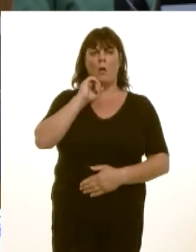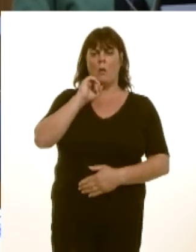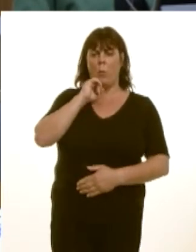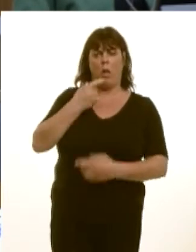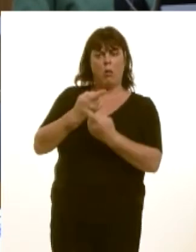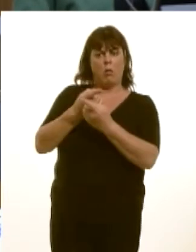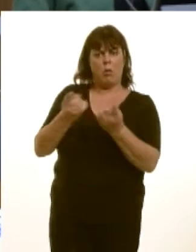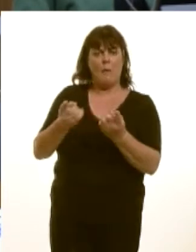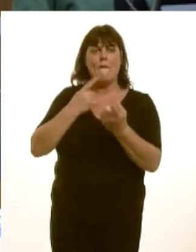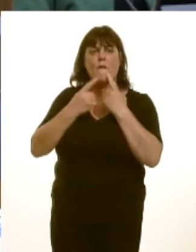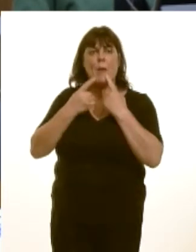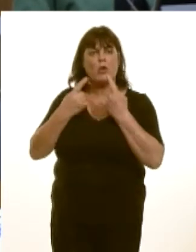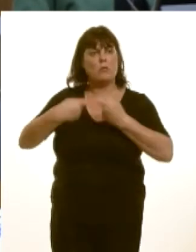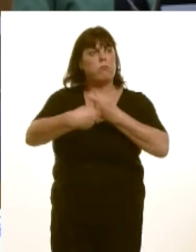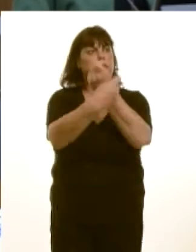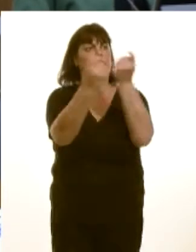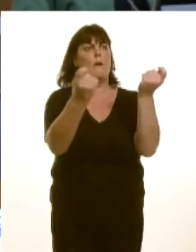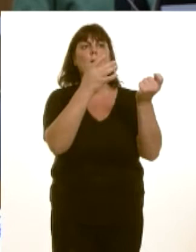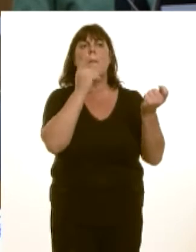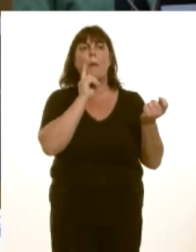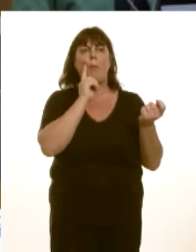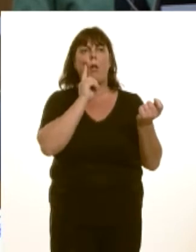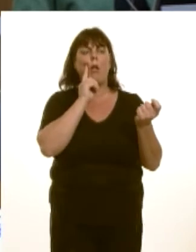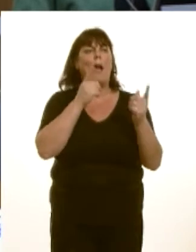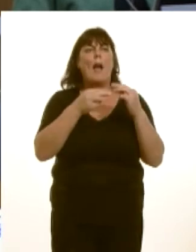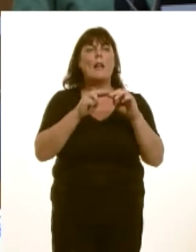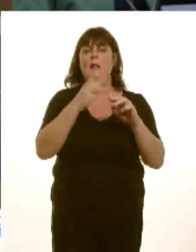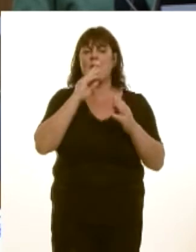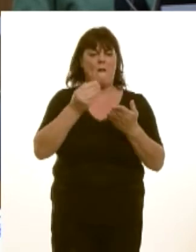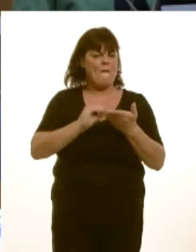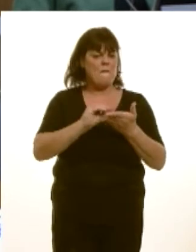Mae’n rhaid inni gofio y byddwn ni, ymhen blwyddyn a hanner, mewn sefyllfa lle bydd